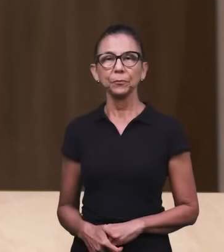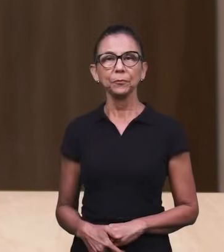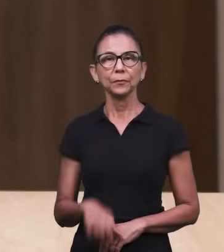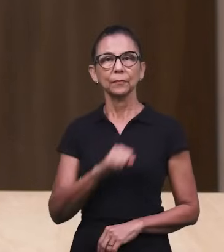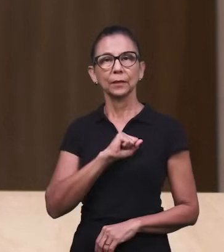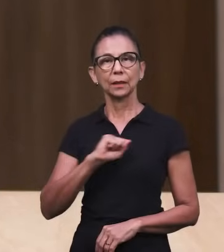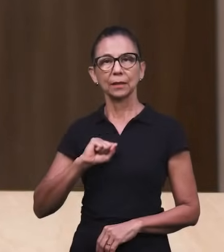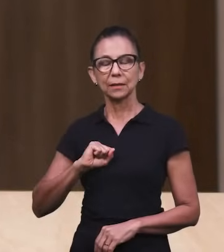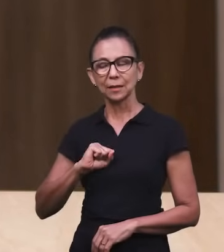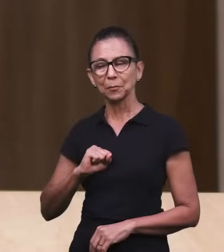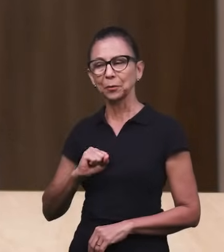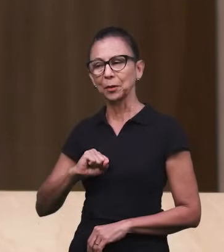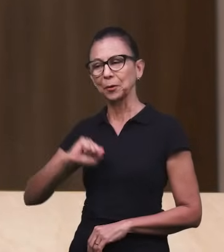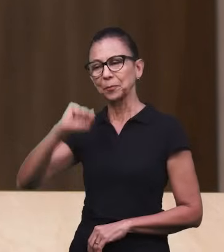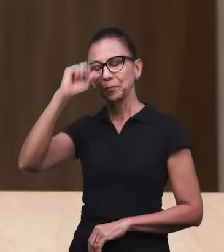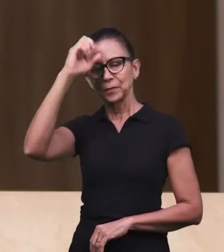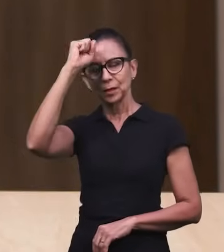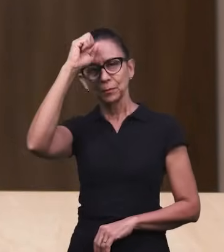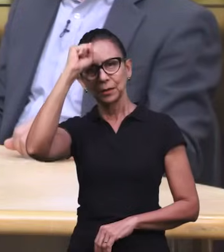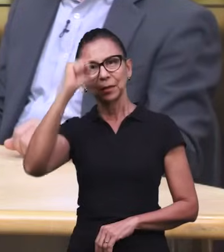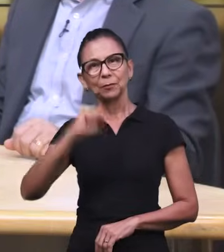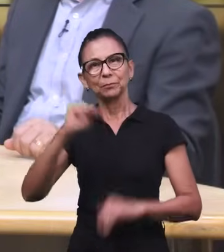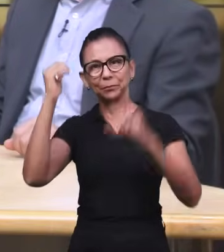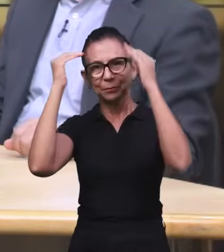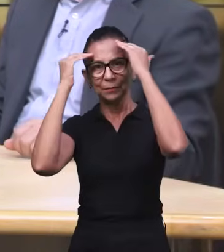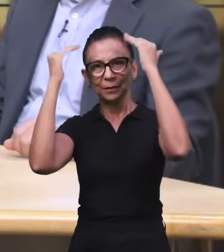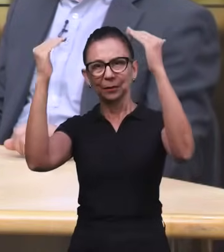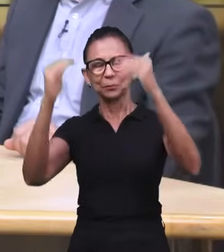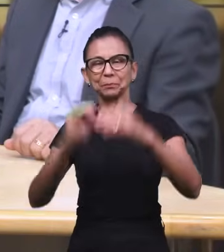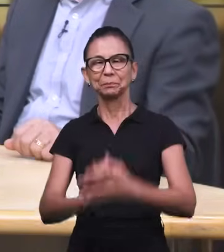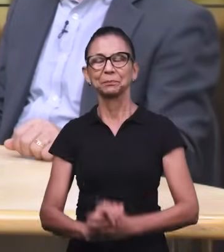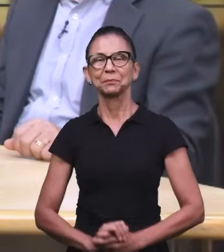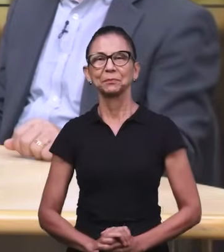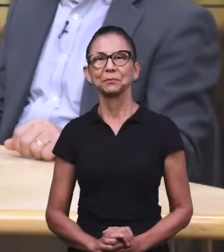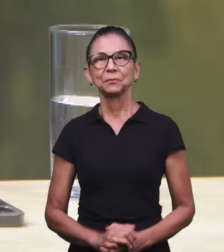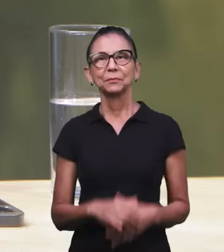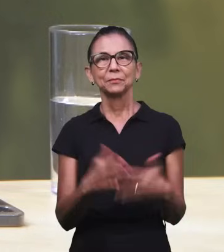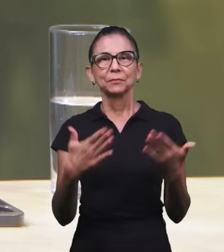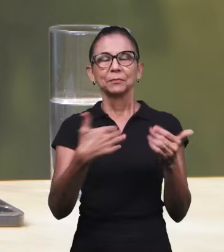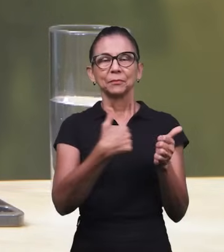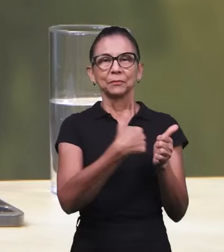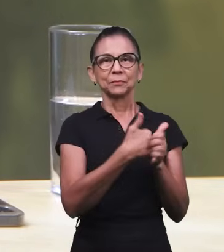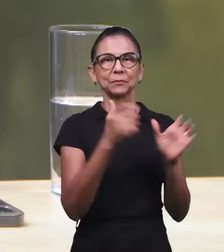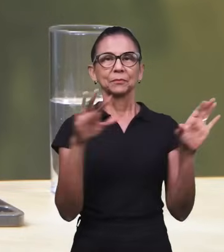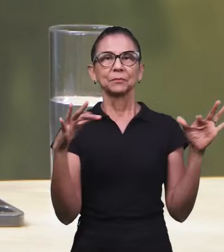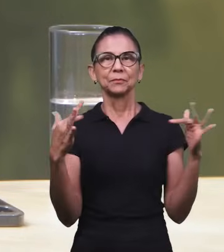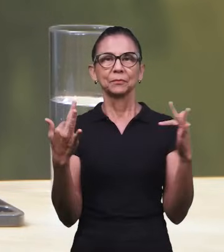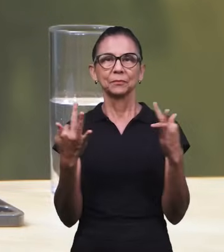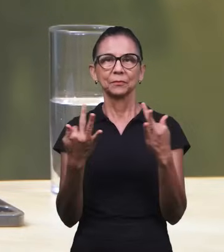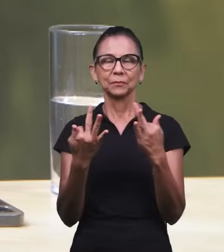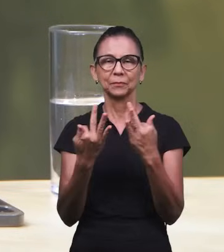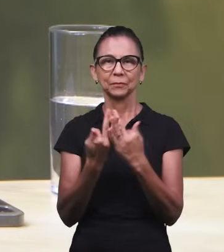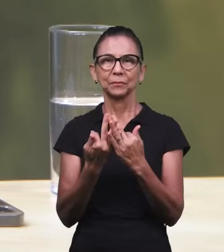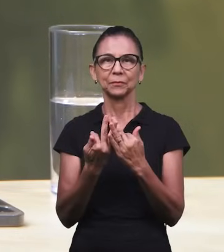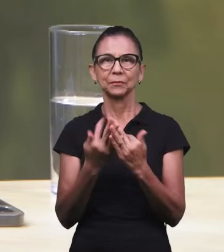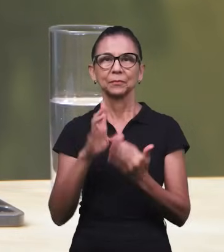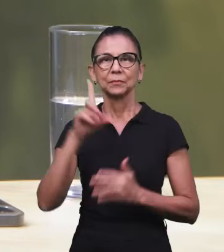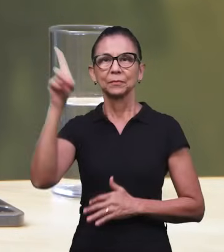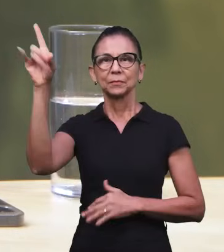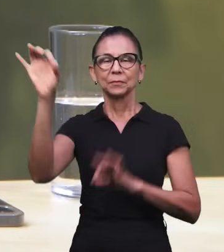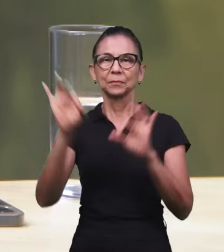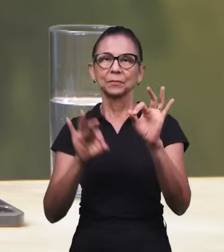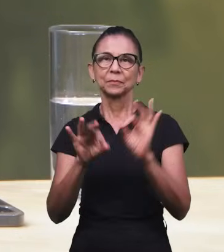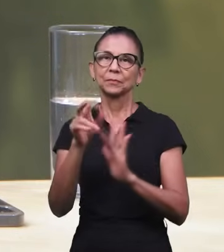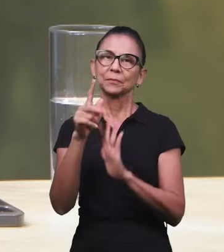e que ele ficou amém maravil Pois é muito bem você tá acompanhando conosco família um projeto de Deus